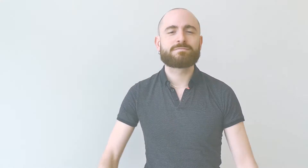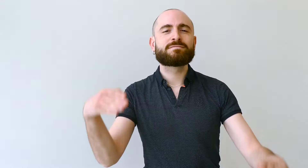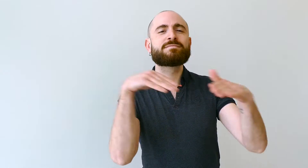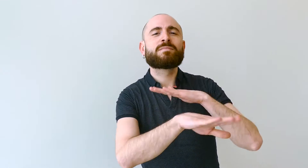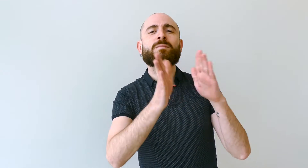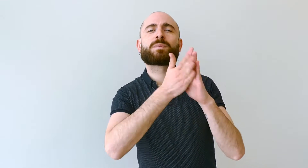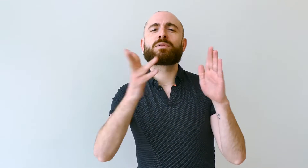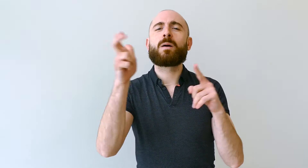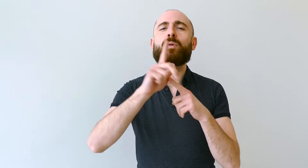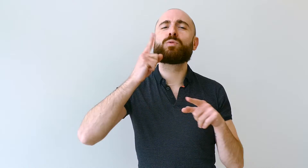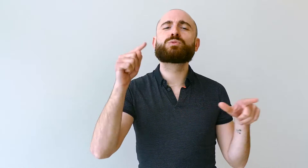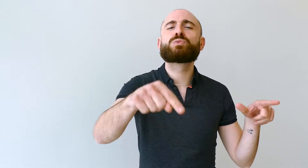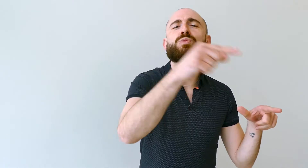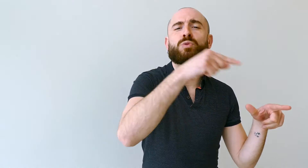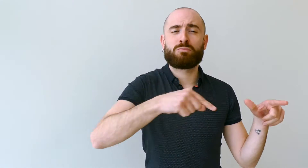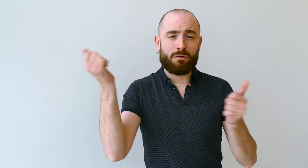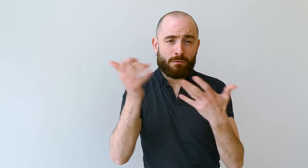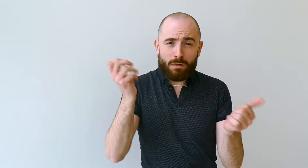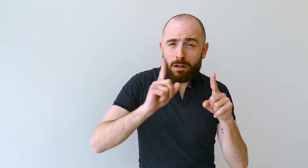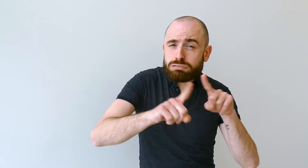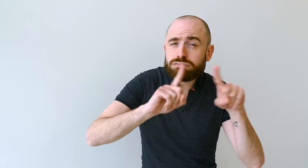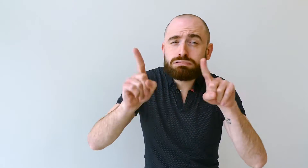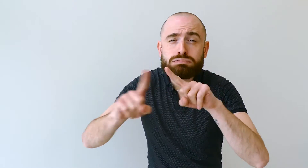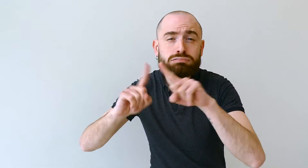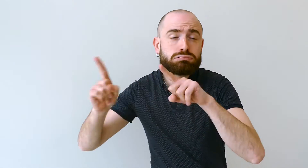Il se passe plein de choses dans nos bibliothèques Pôle Sourds !